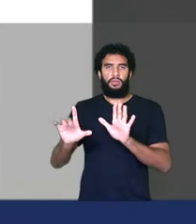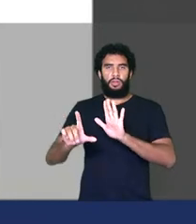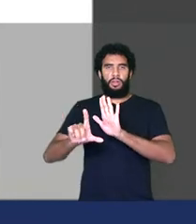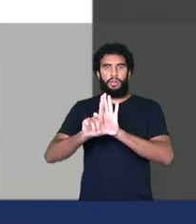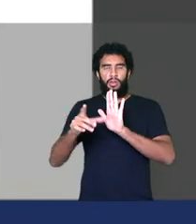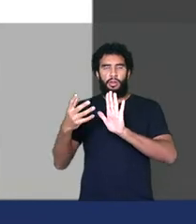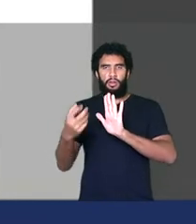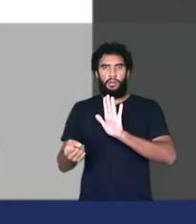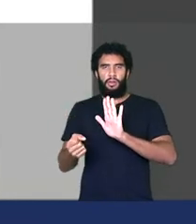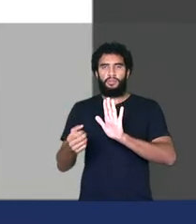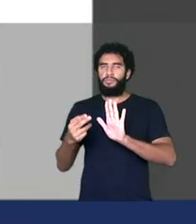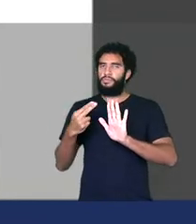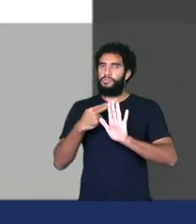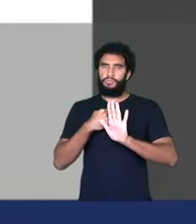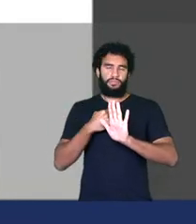ESTAR LEGALIZANDO JOGOS.